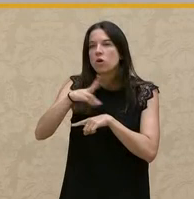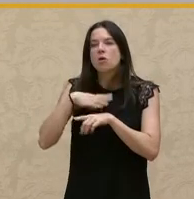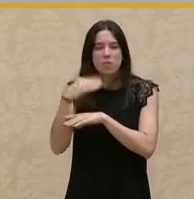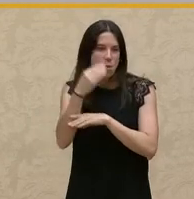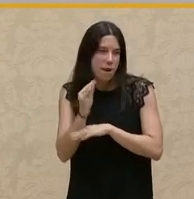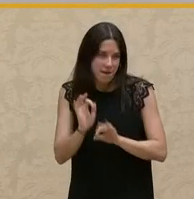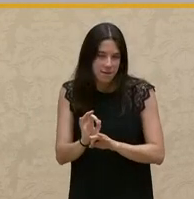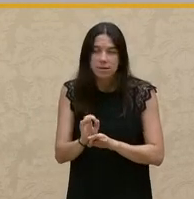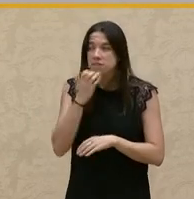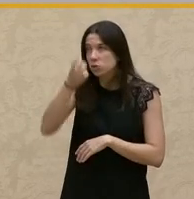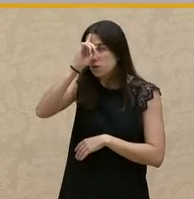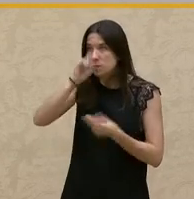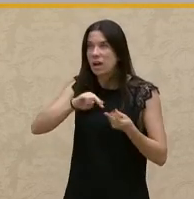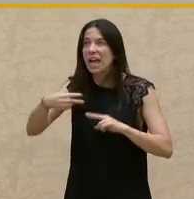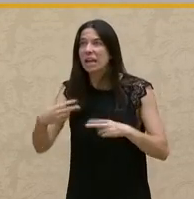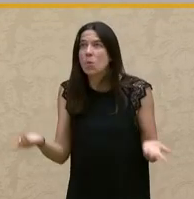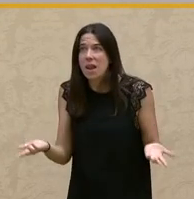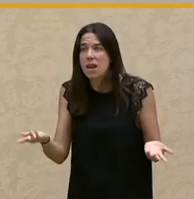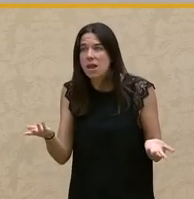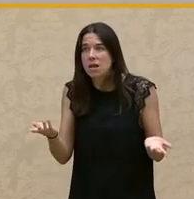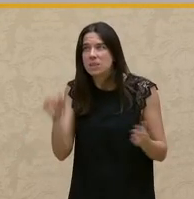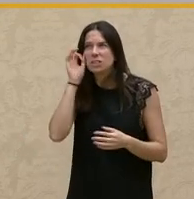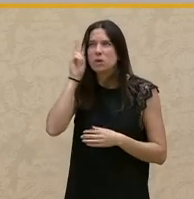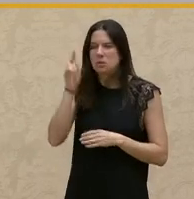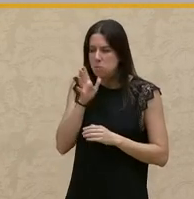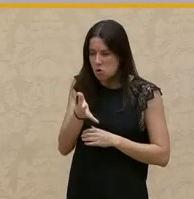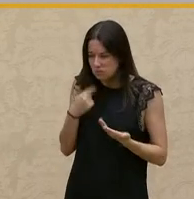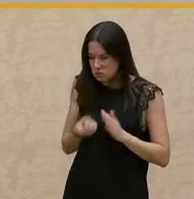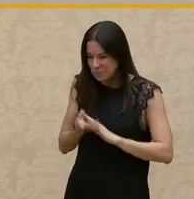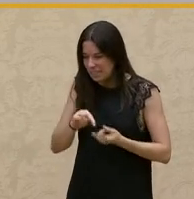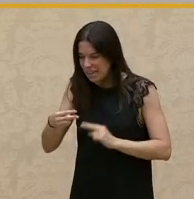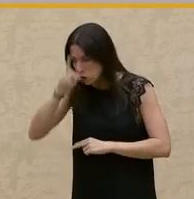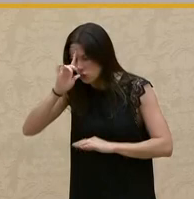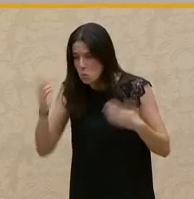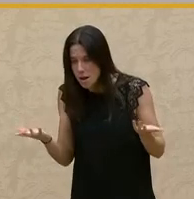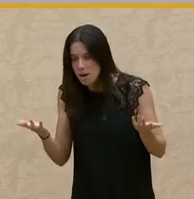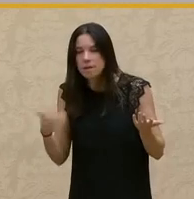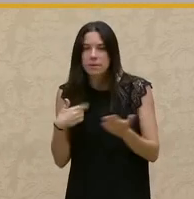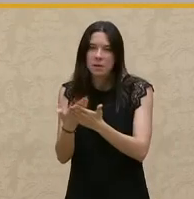si no sabemos el gen que lo produce, os ruego que por lo menos se os haga un